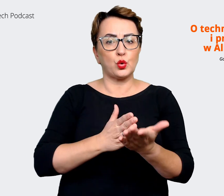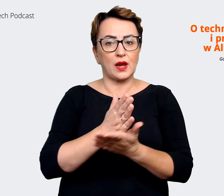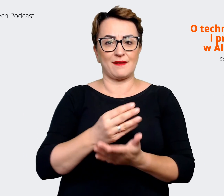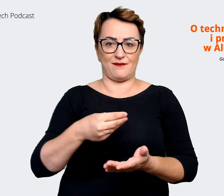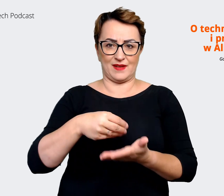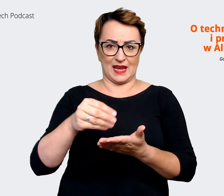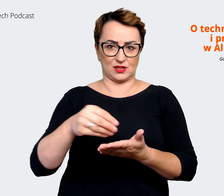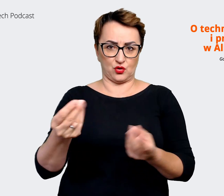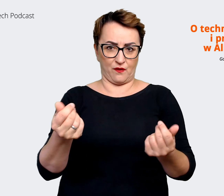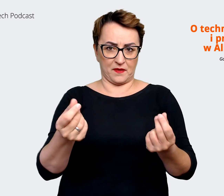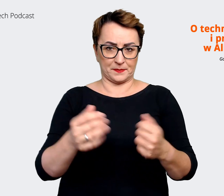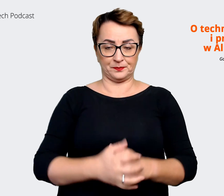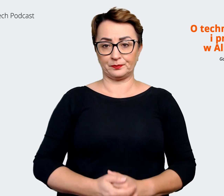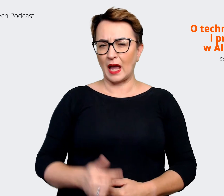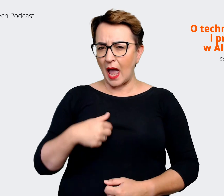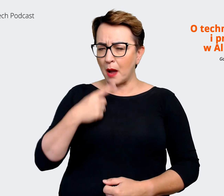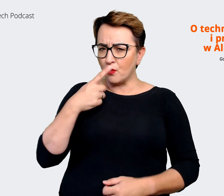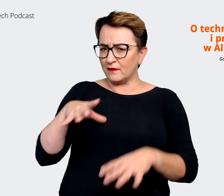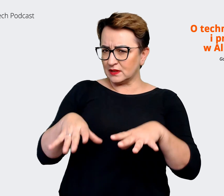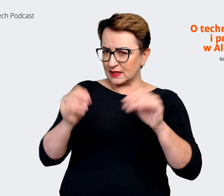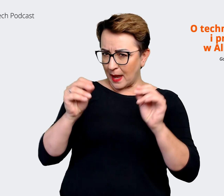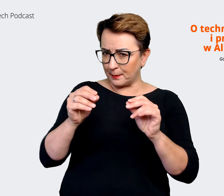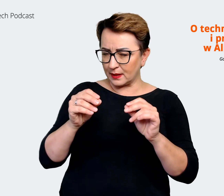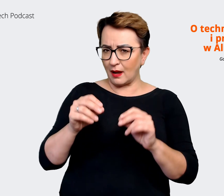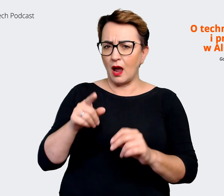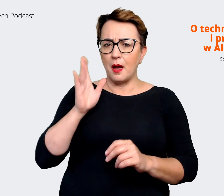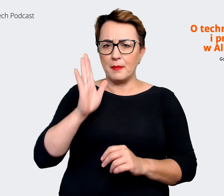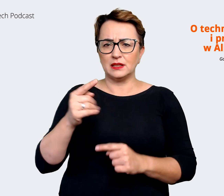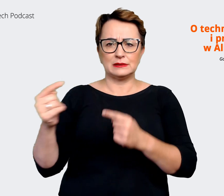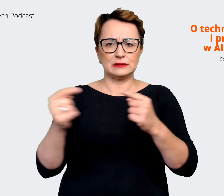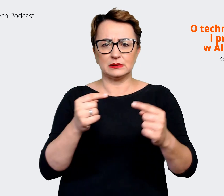Prowadzący: Powiedziałem we wstępie do tego odcinka, że będziemy rozmawiali o technologii